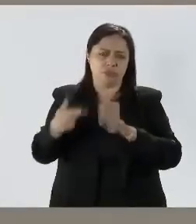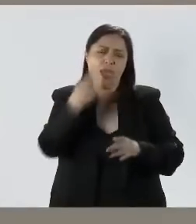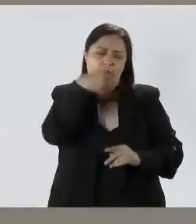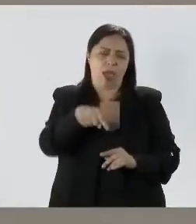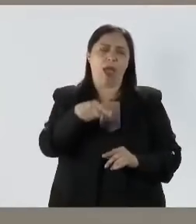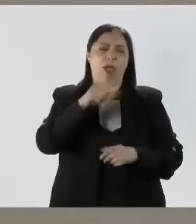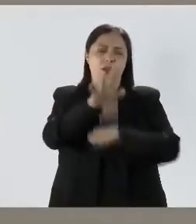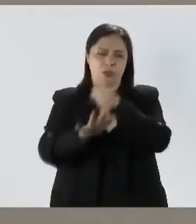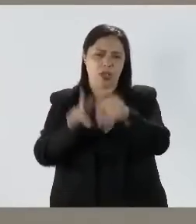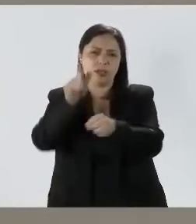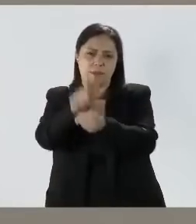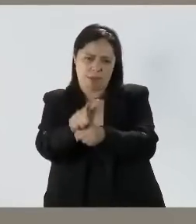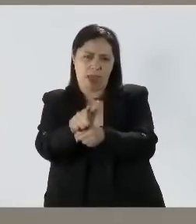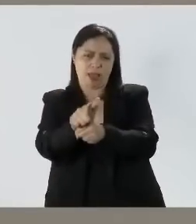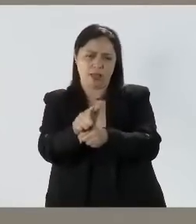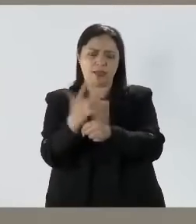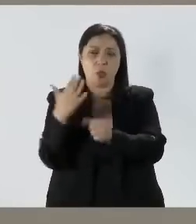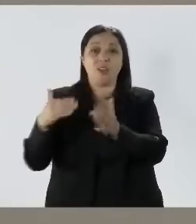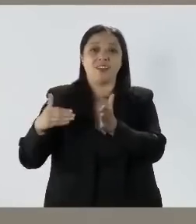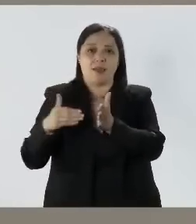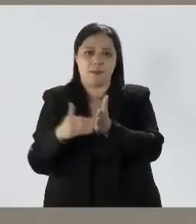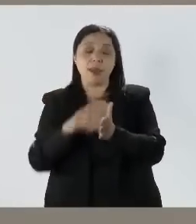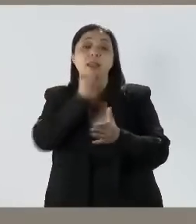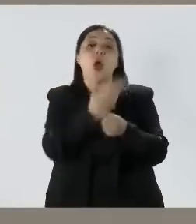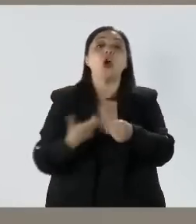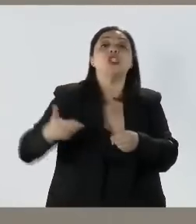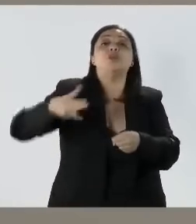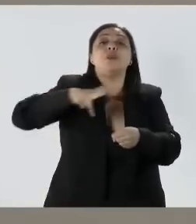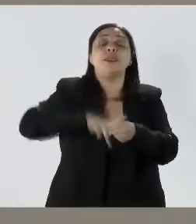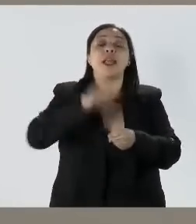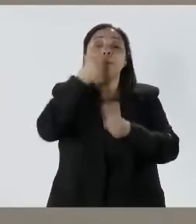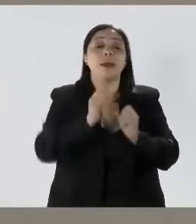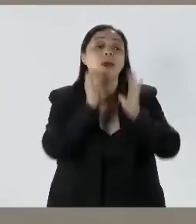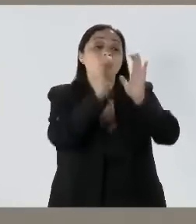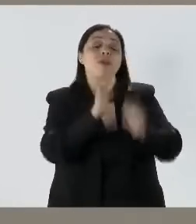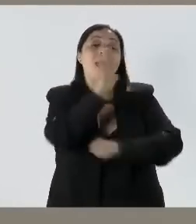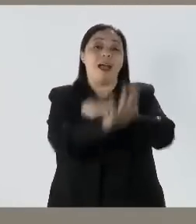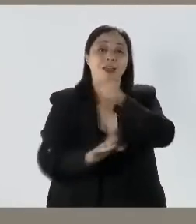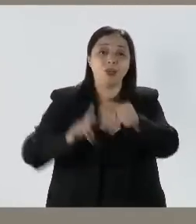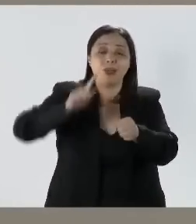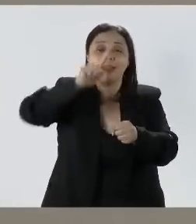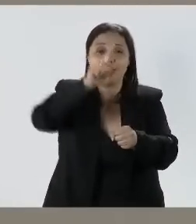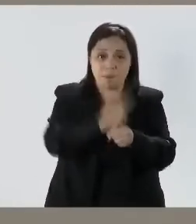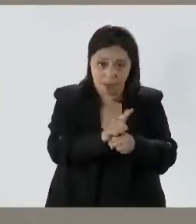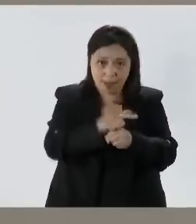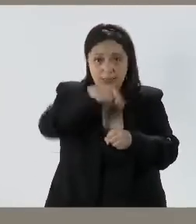la construcción de un nuevo hospital veterinario en la Ciudad de México y